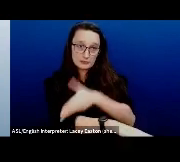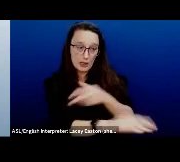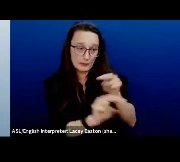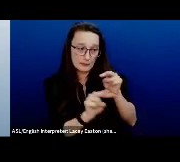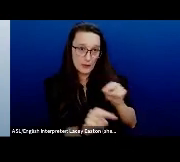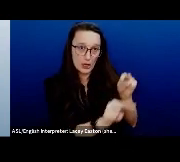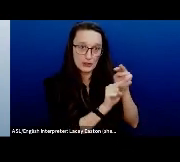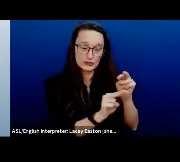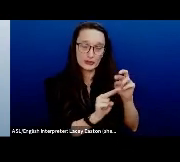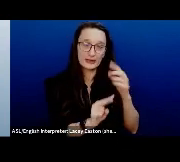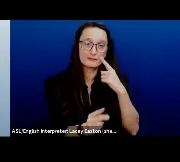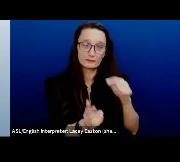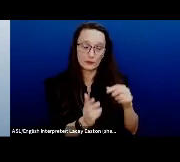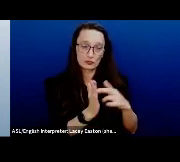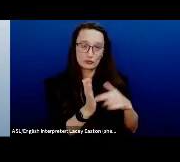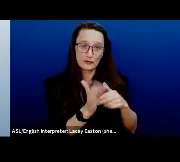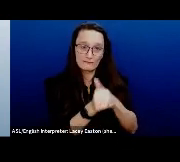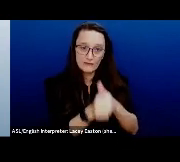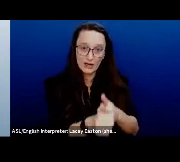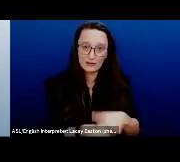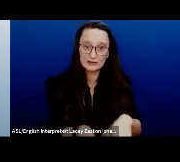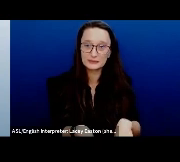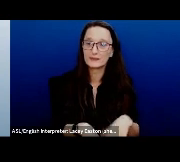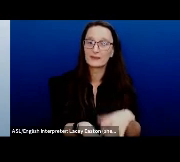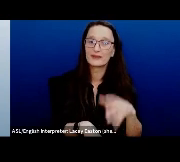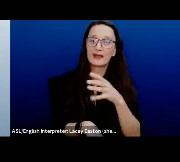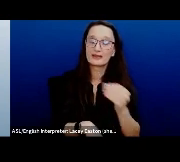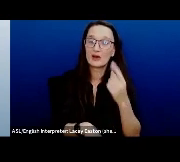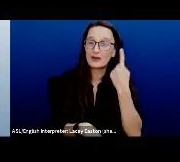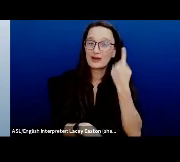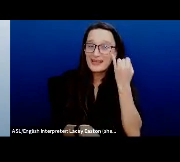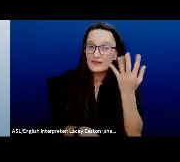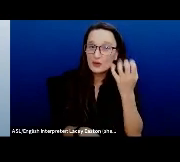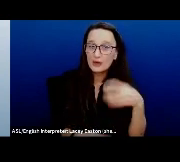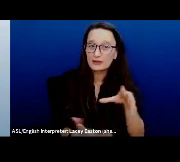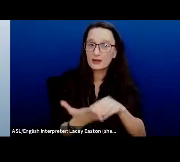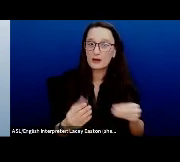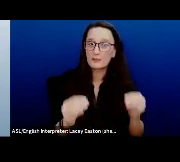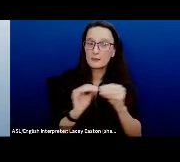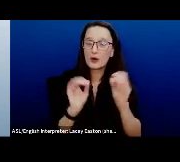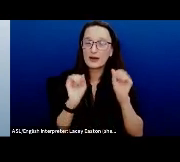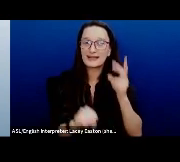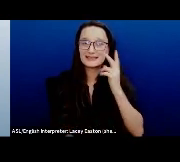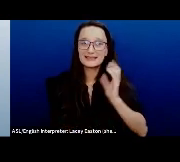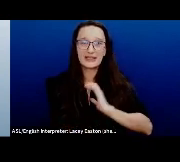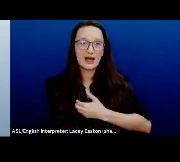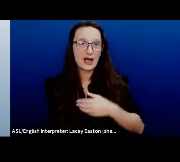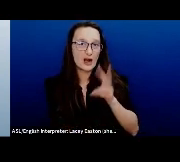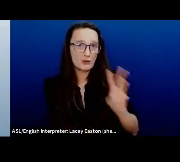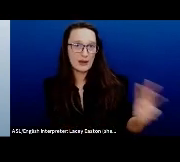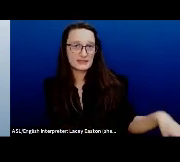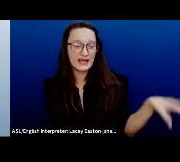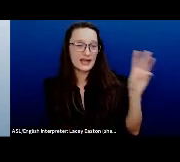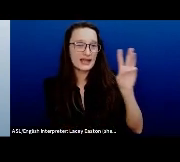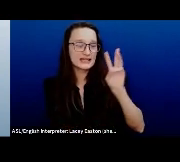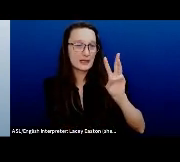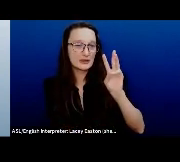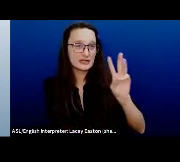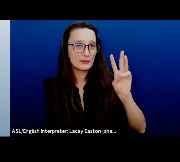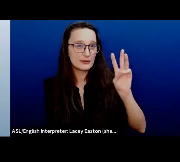Para obtener más información, visite nuestro sitio web en www.seedsofpartnership.org.